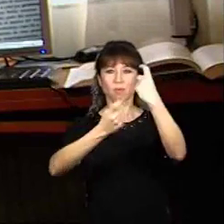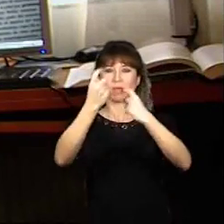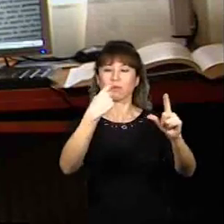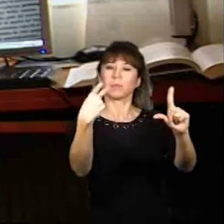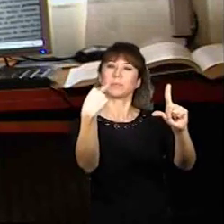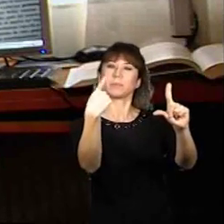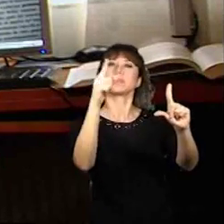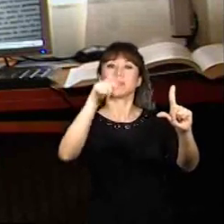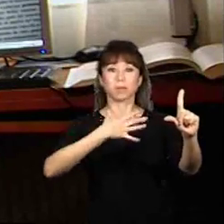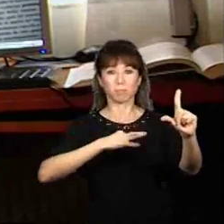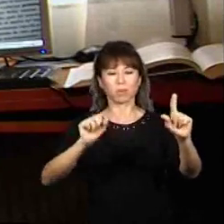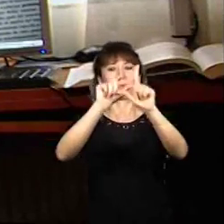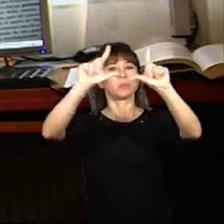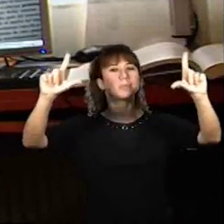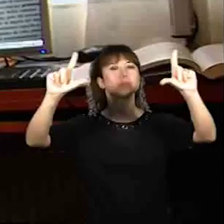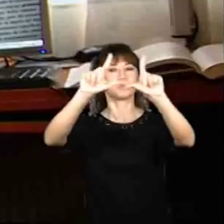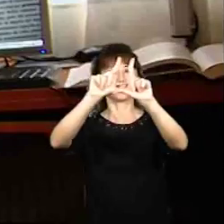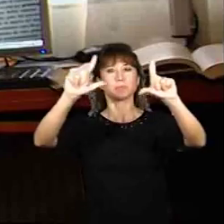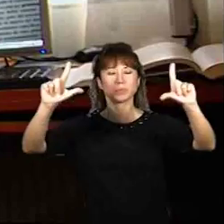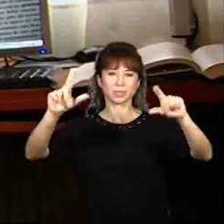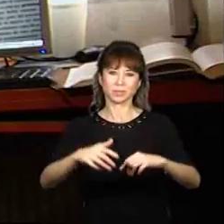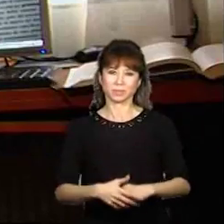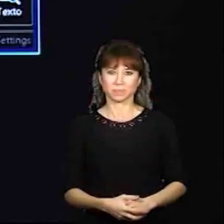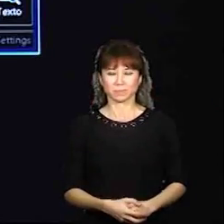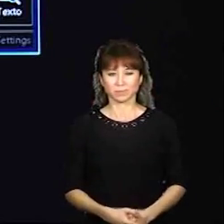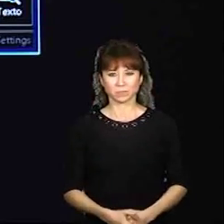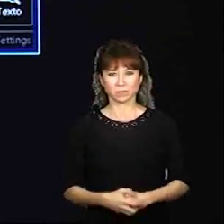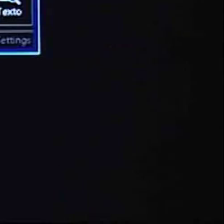la información en audio y puedes jugar con el tamaño, ampliando o reduciendo las pantallas.